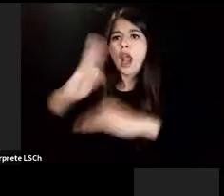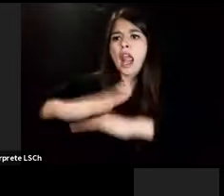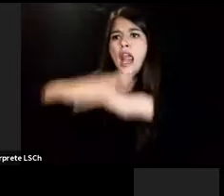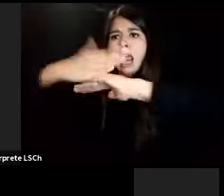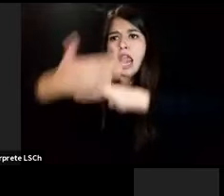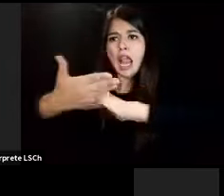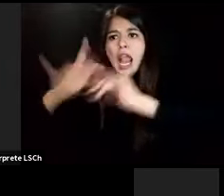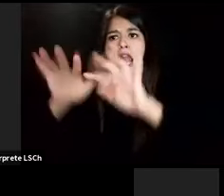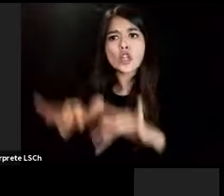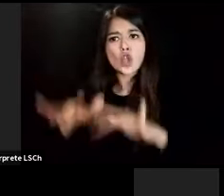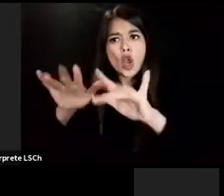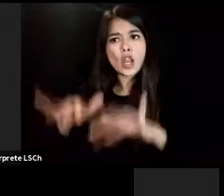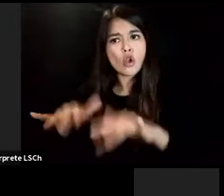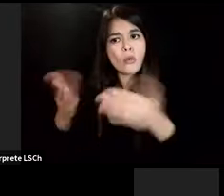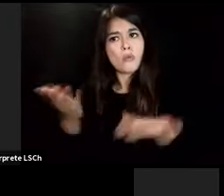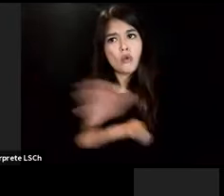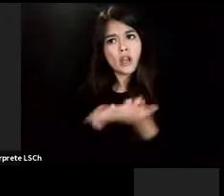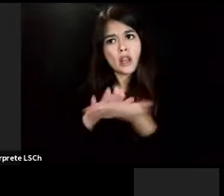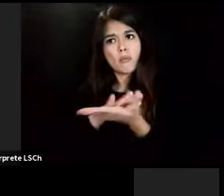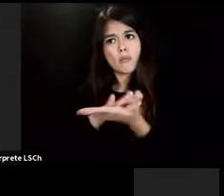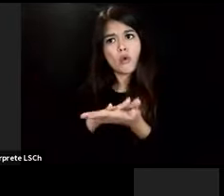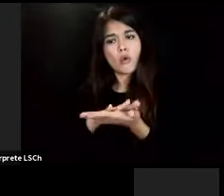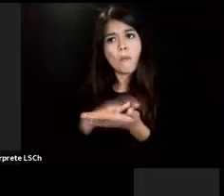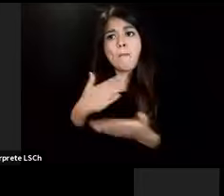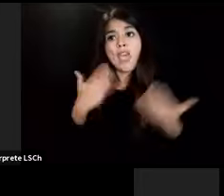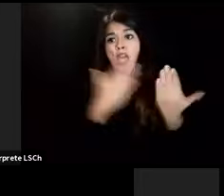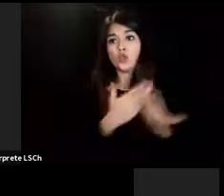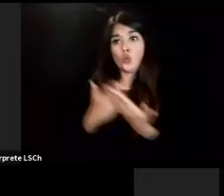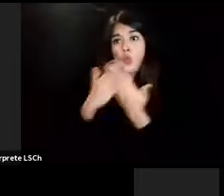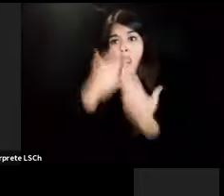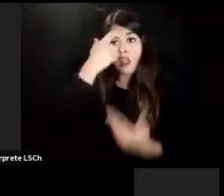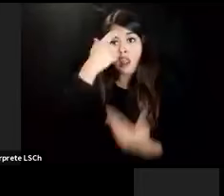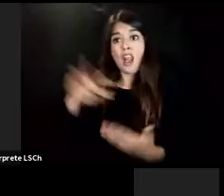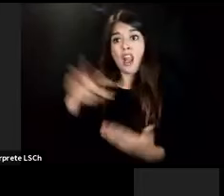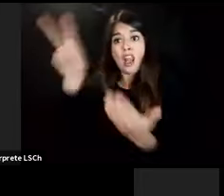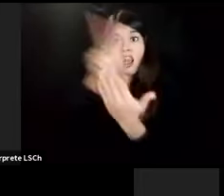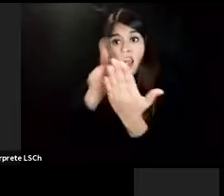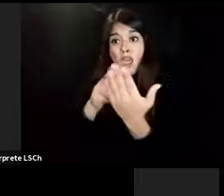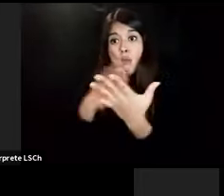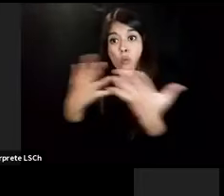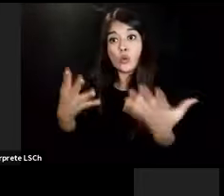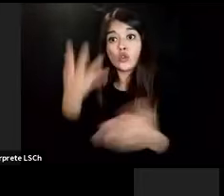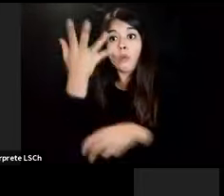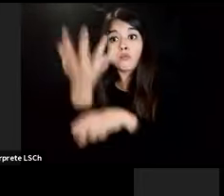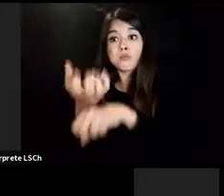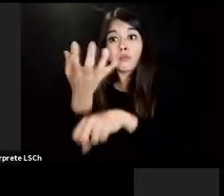que leen mucho en una aplicación o un formato que se llama Wattpad.